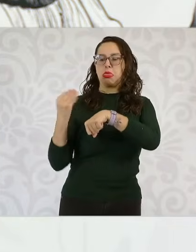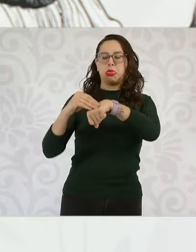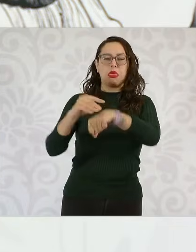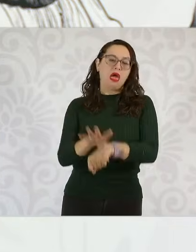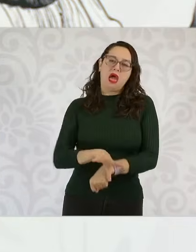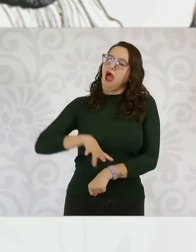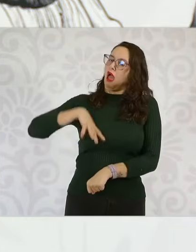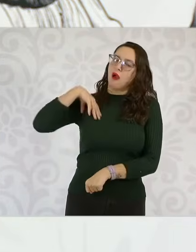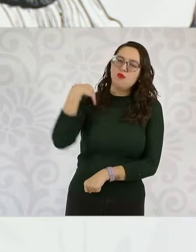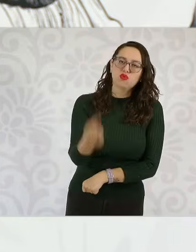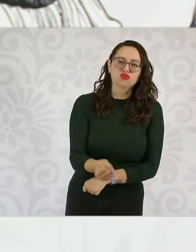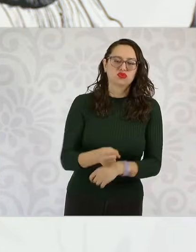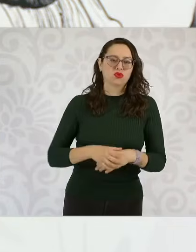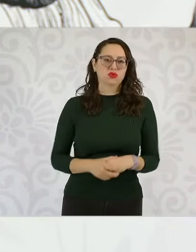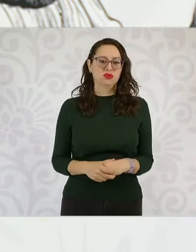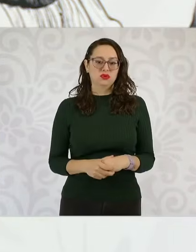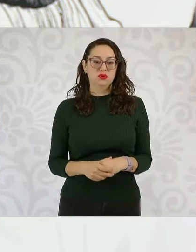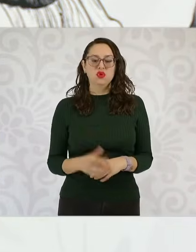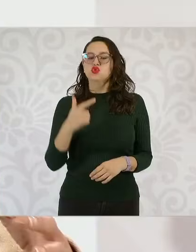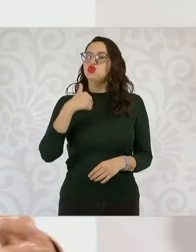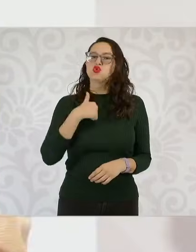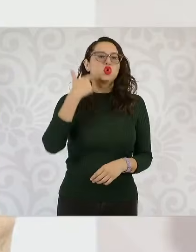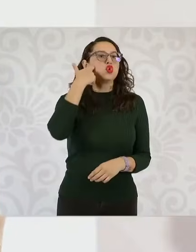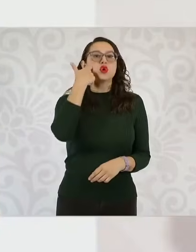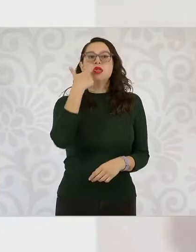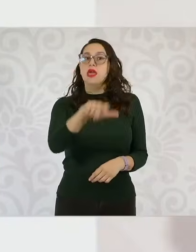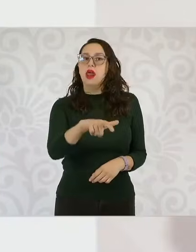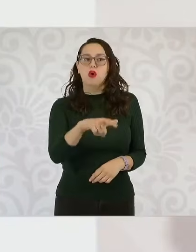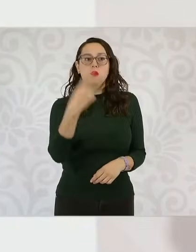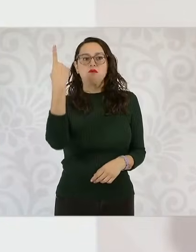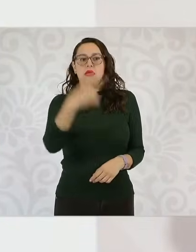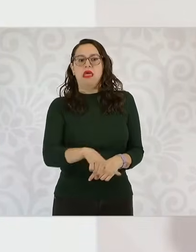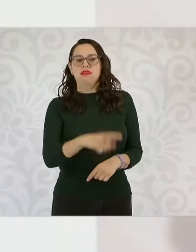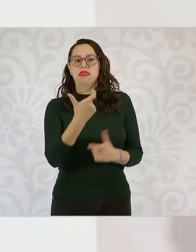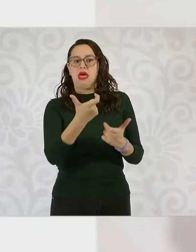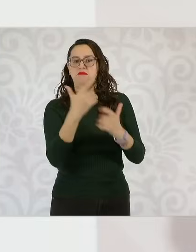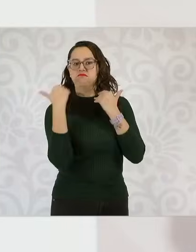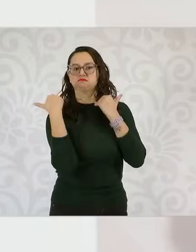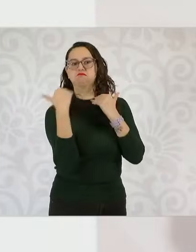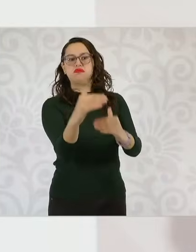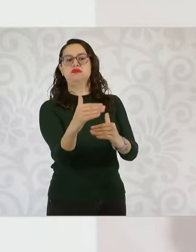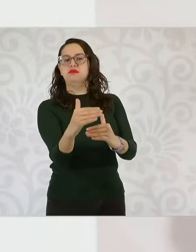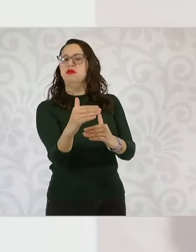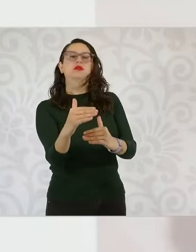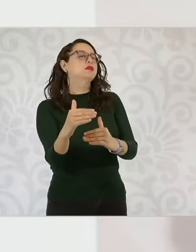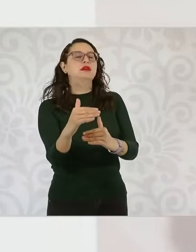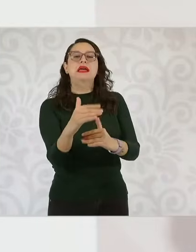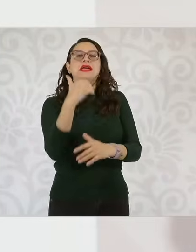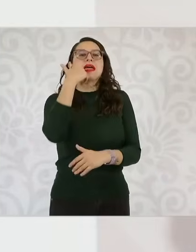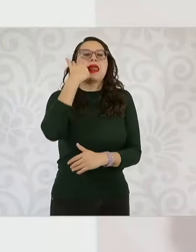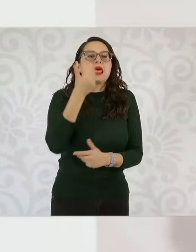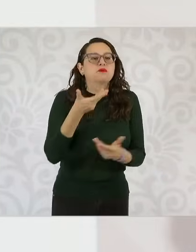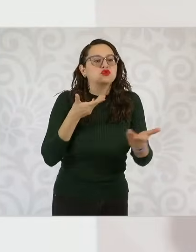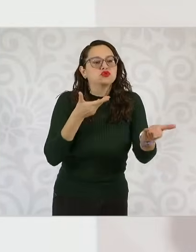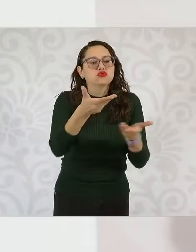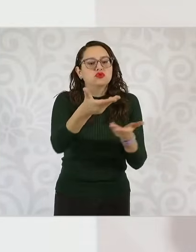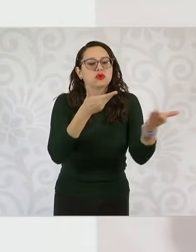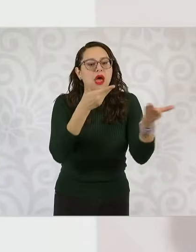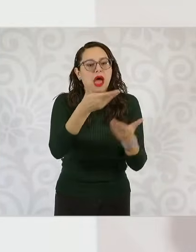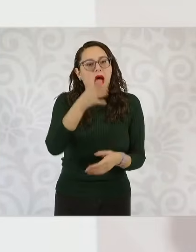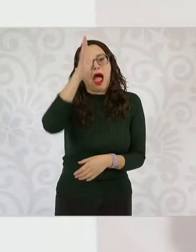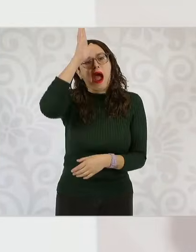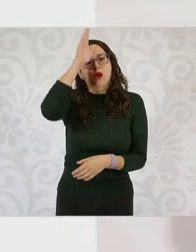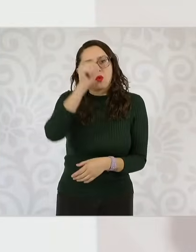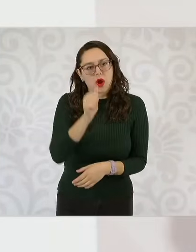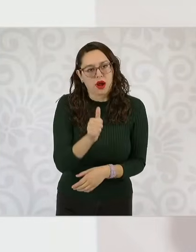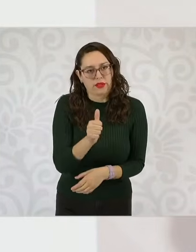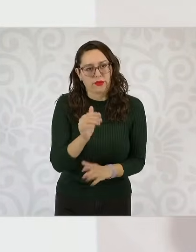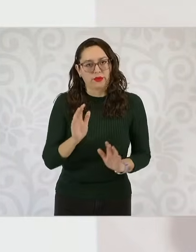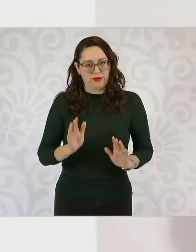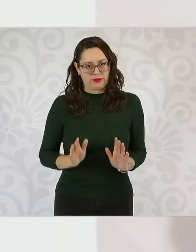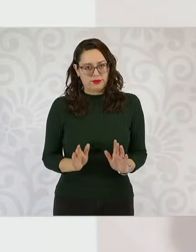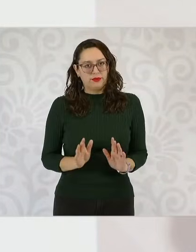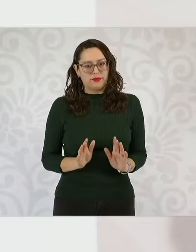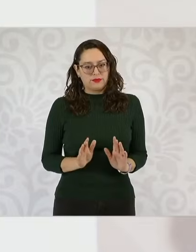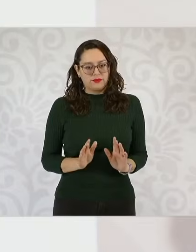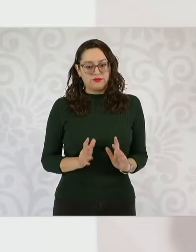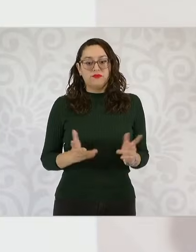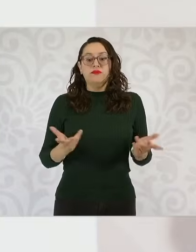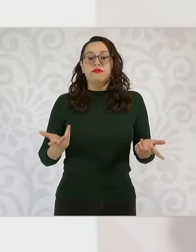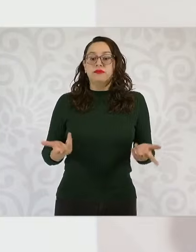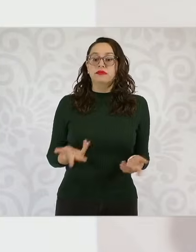ellos Entonces ya va muy avanzado el acuerdo y el objetivo es que el precio de la gasolina no